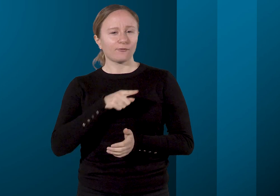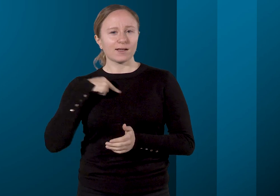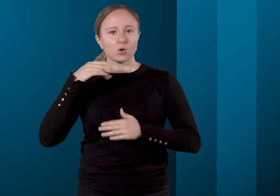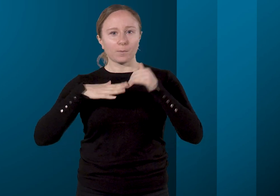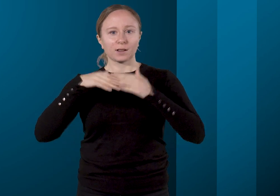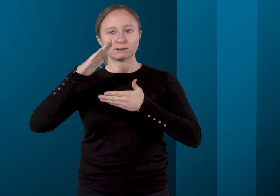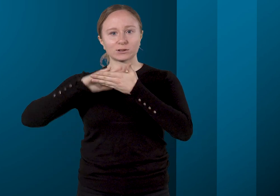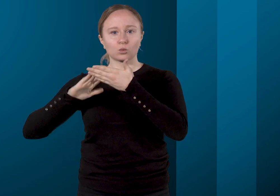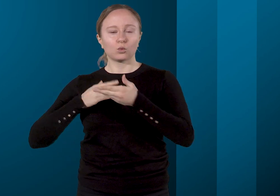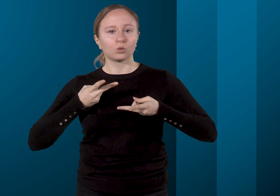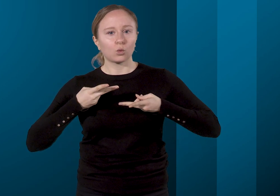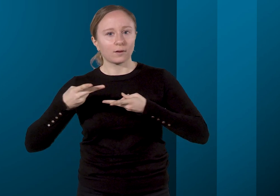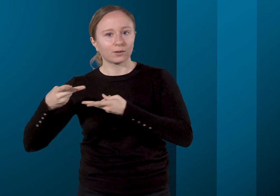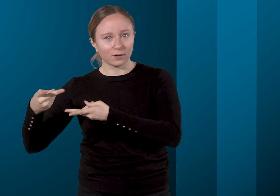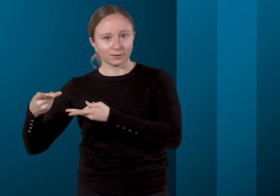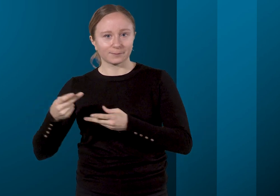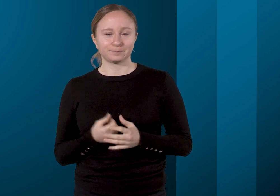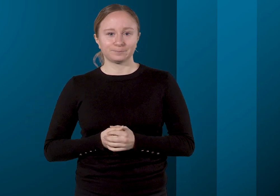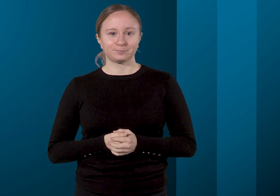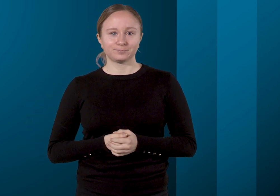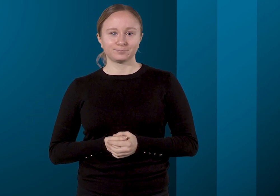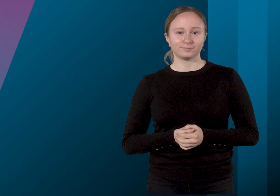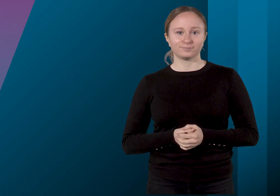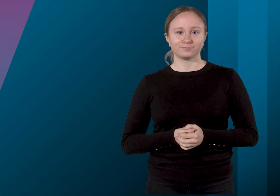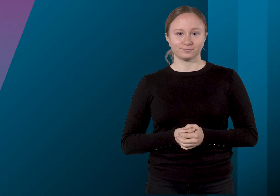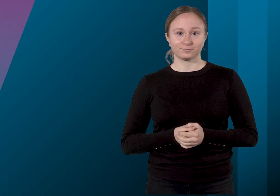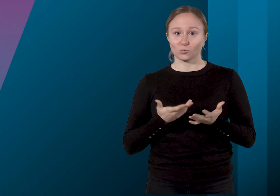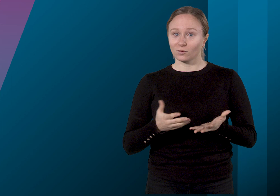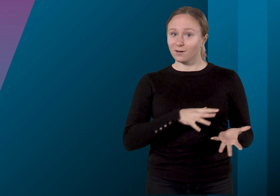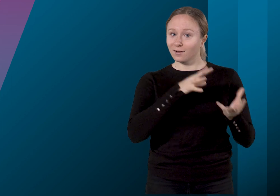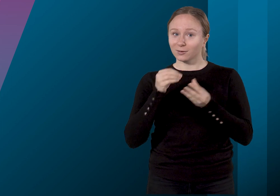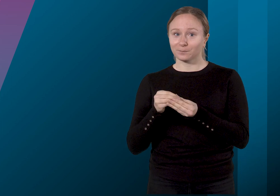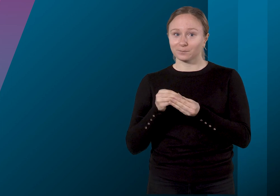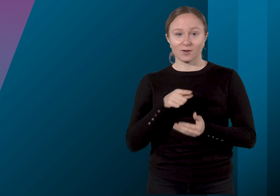Vi uppdaterar sidorna kontinuerligt. Det var veckans nyheter.